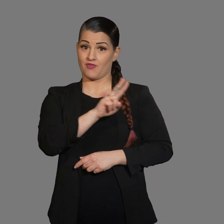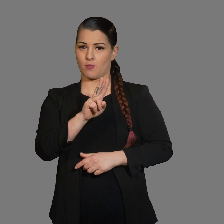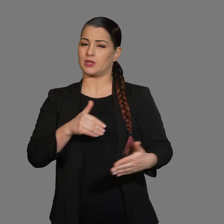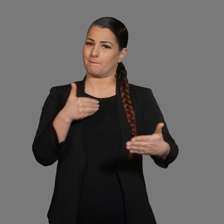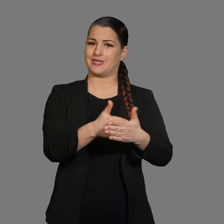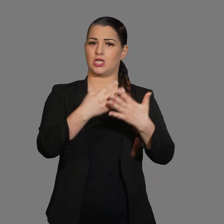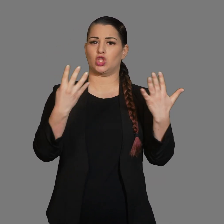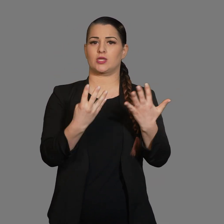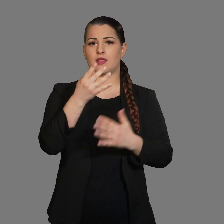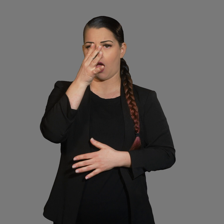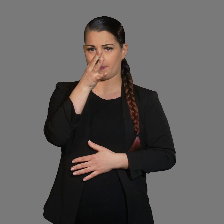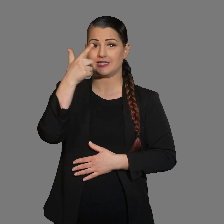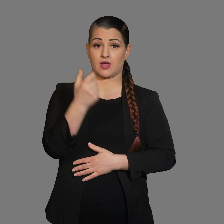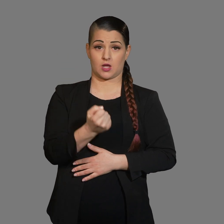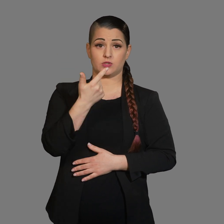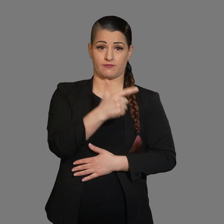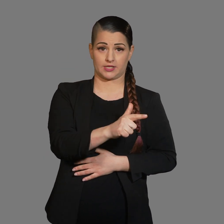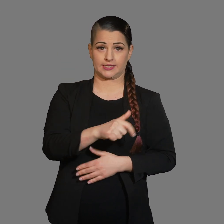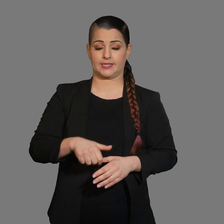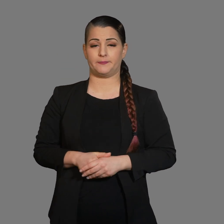Dieses Verbot gilt bis am 19. April 2020.